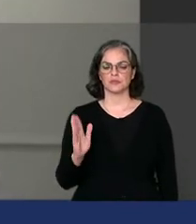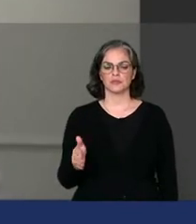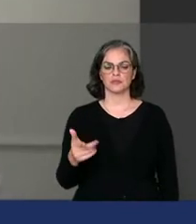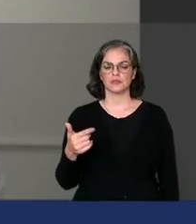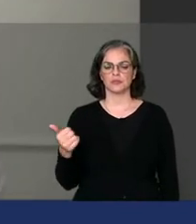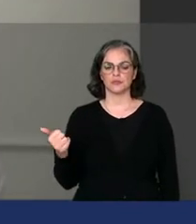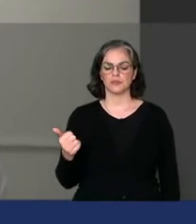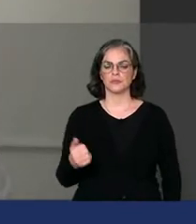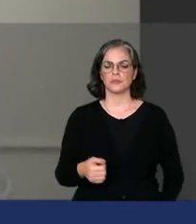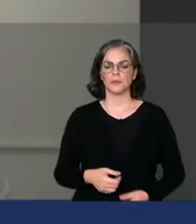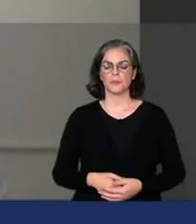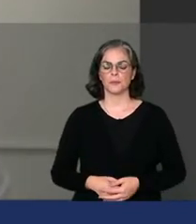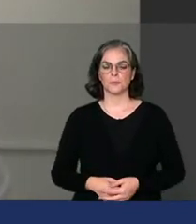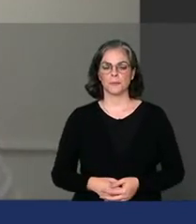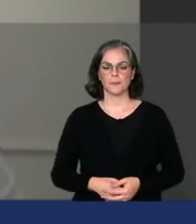TRIBUTAÇÃO, COMISSÃO DE CONSTITUIÇÃO E JUSTIÇA E